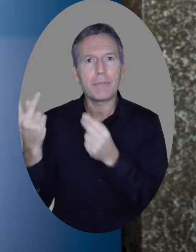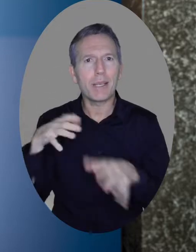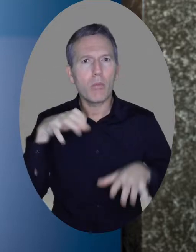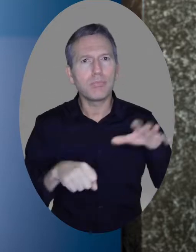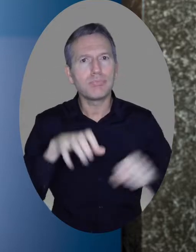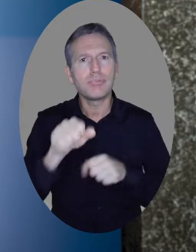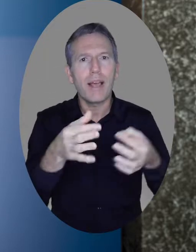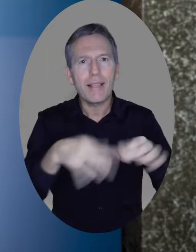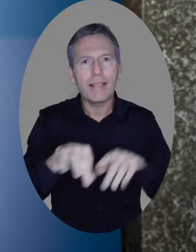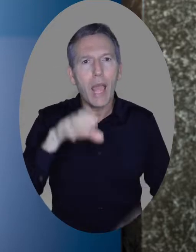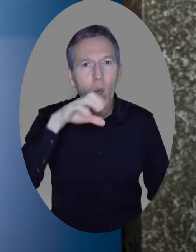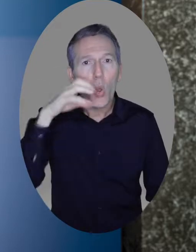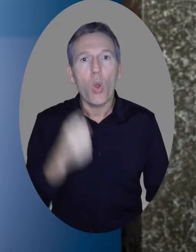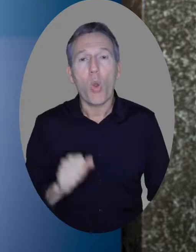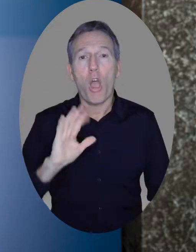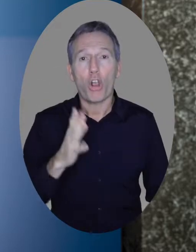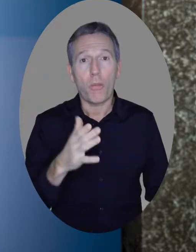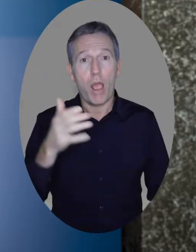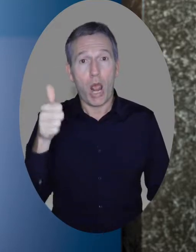En continuant votre visite dans le couloir du temps, vous allez également pouvoir croiser des bustes.